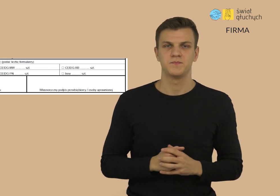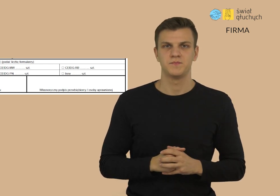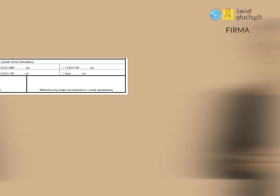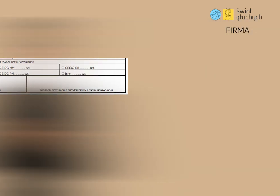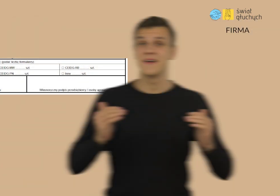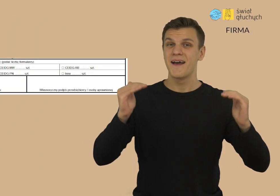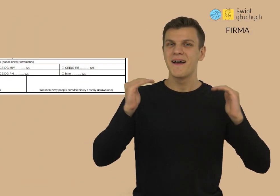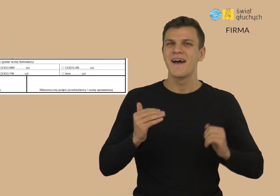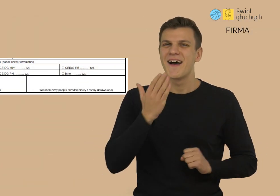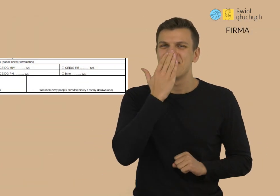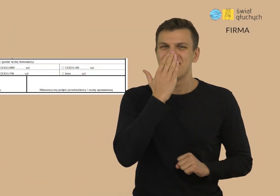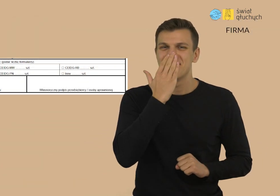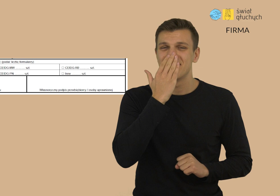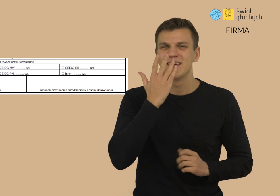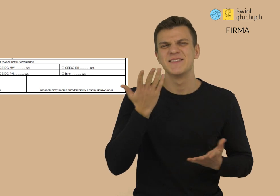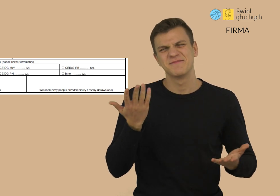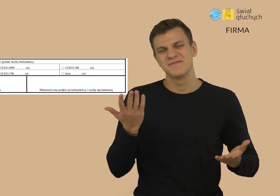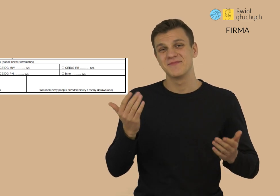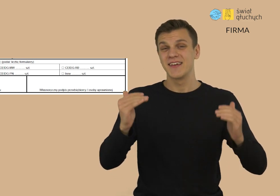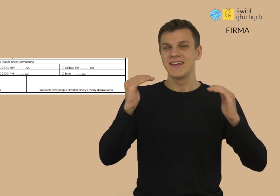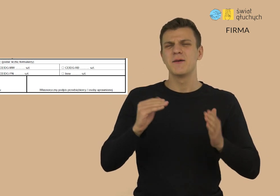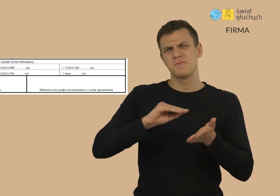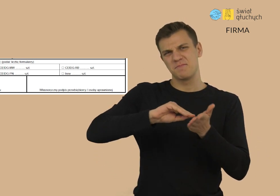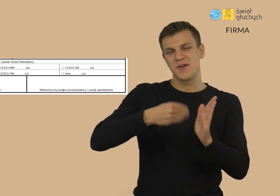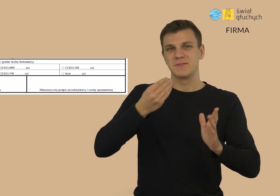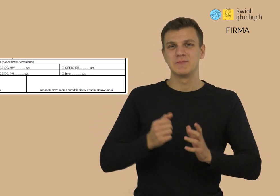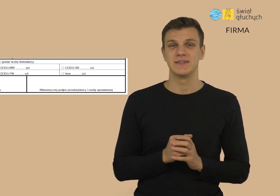Kolejnym krokiem jest oczywiście podpis.